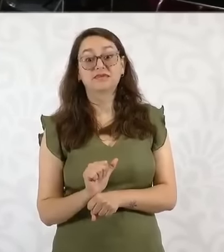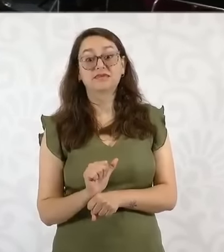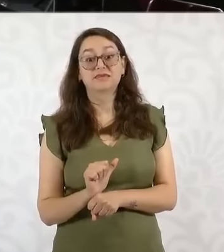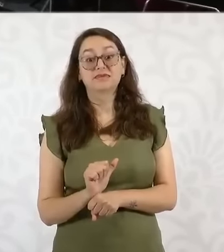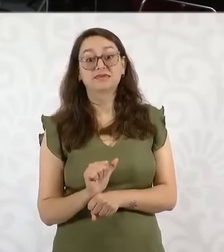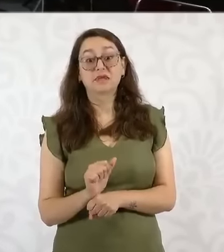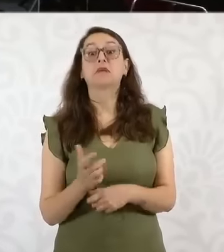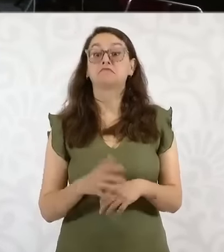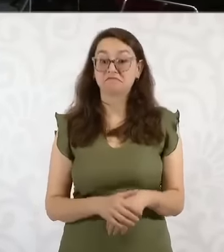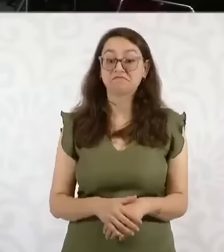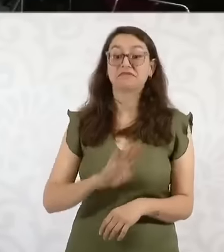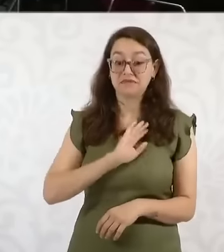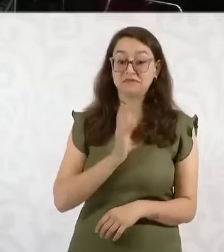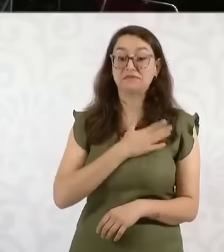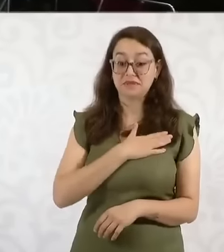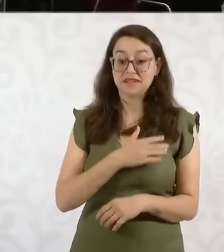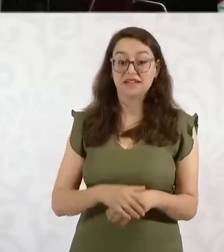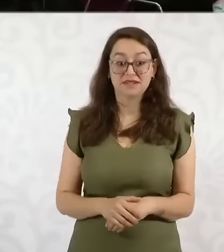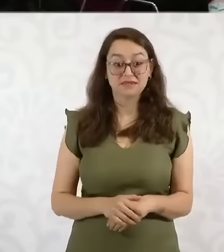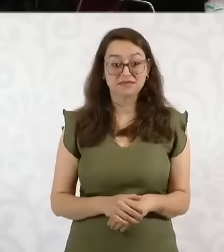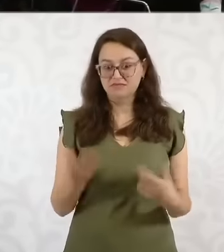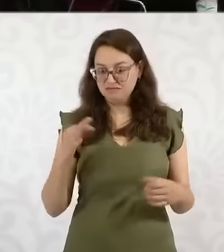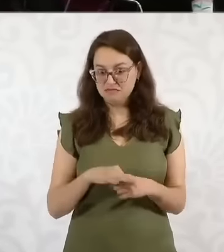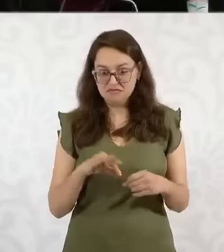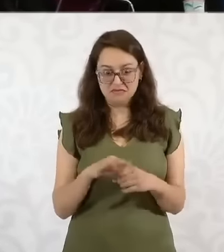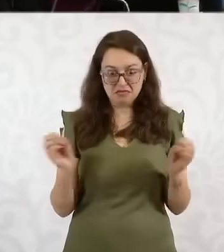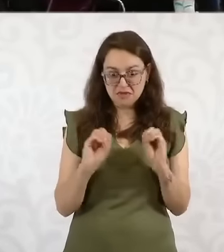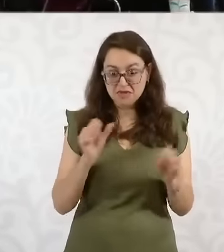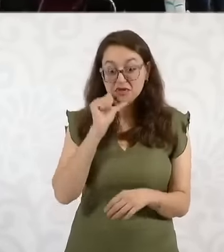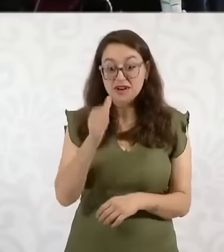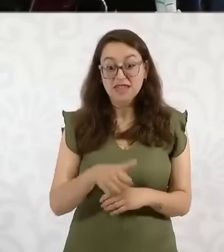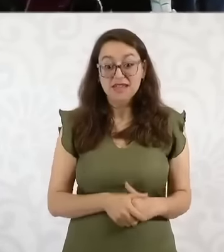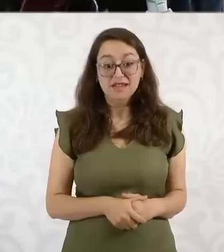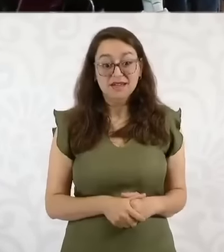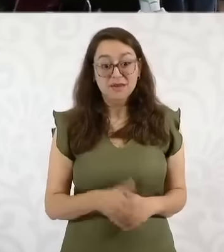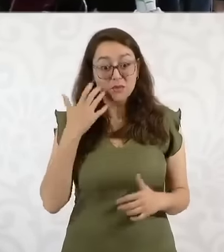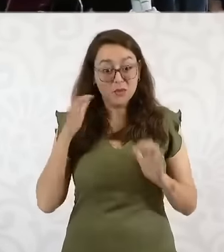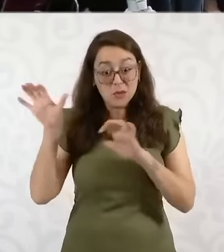La mayoría España. Y los que no votaron.